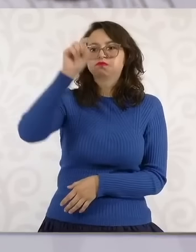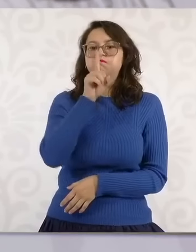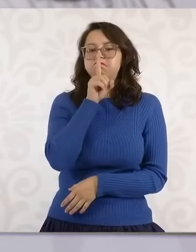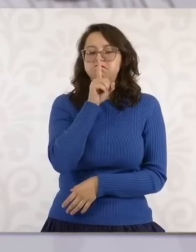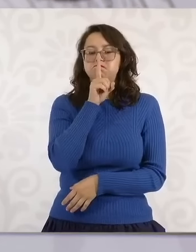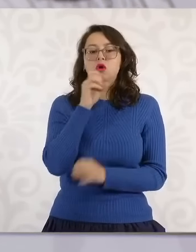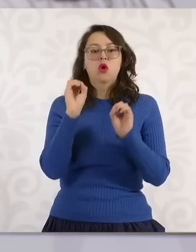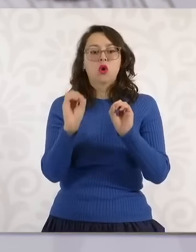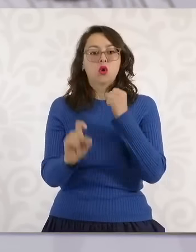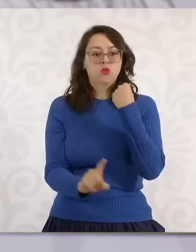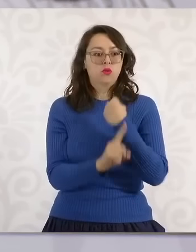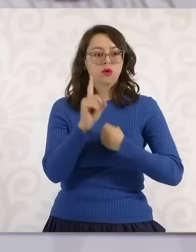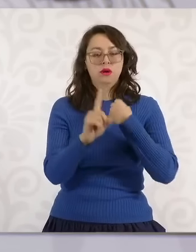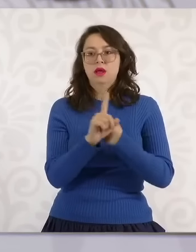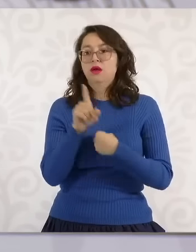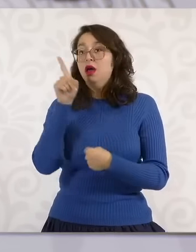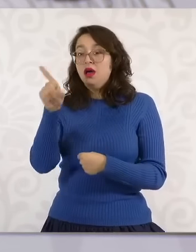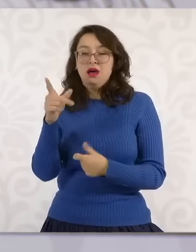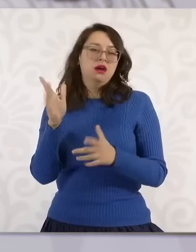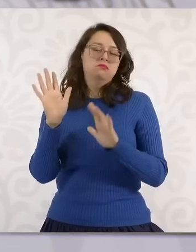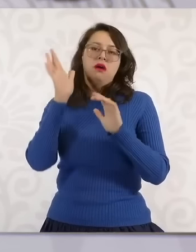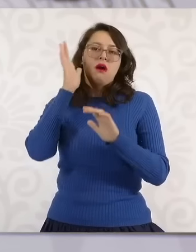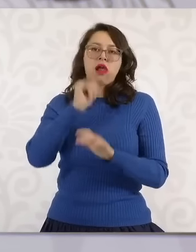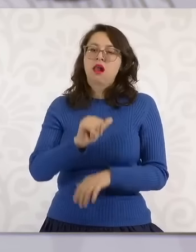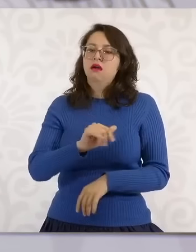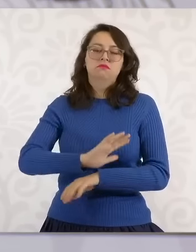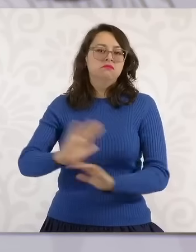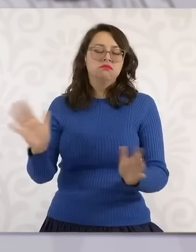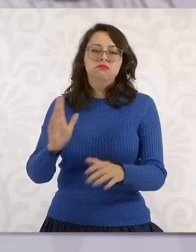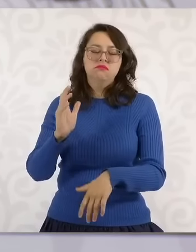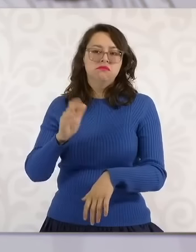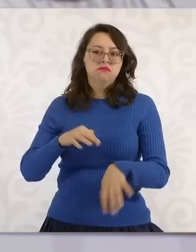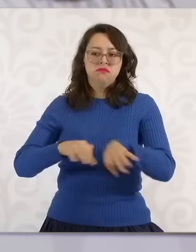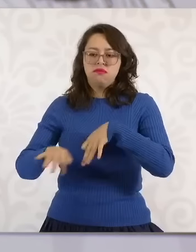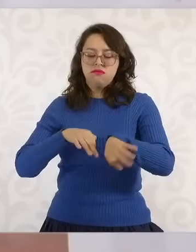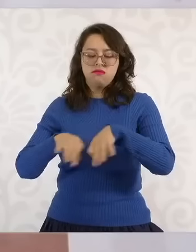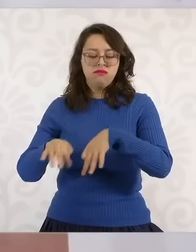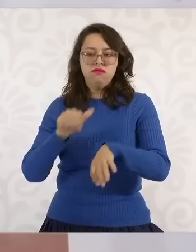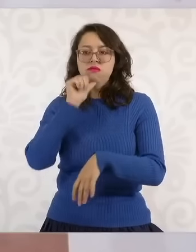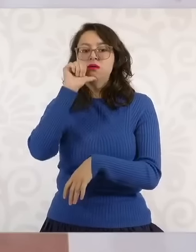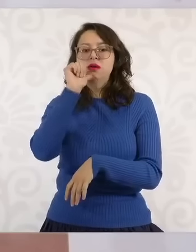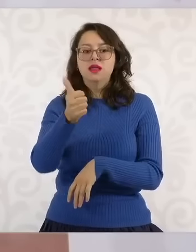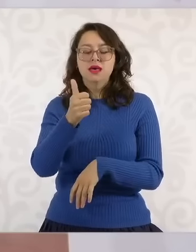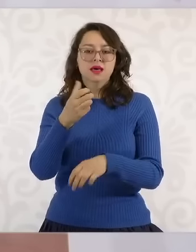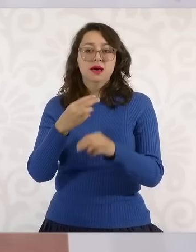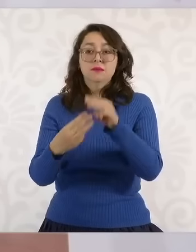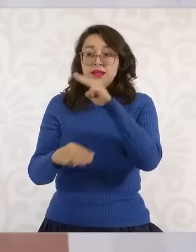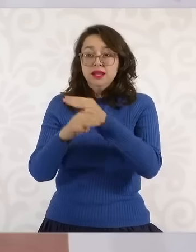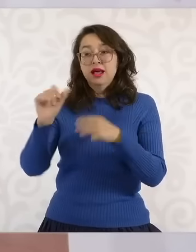problema de que ya no se vayan a producir algunos productos en México porque traen insumos de estos